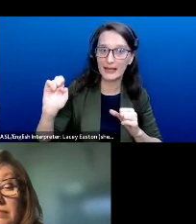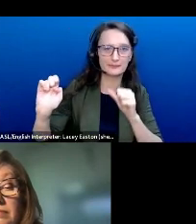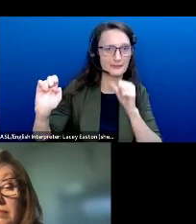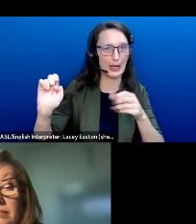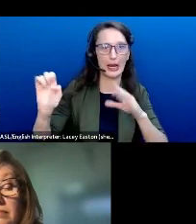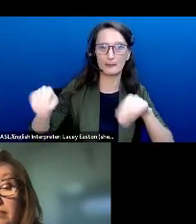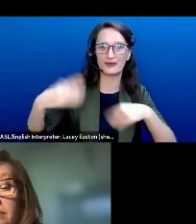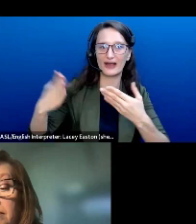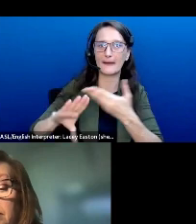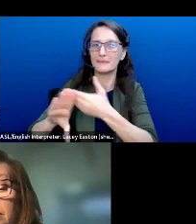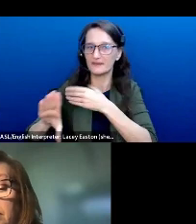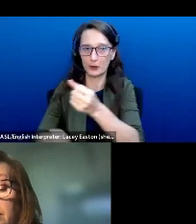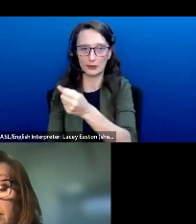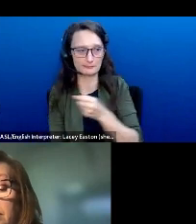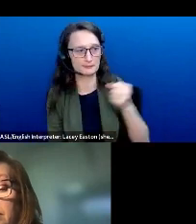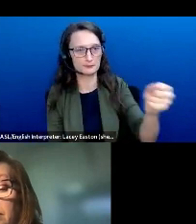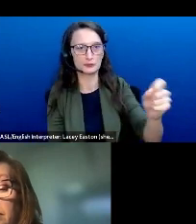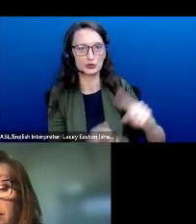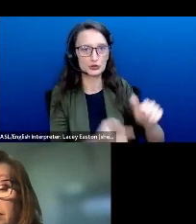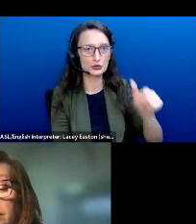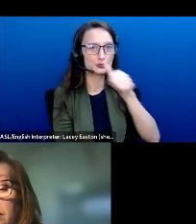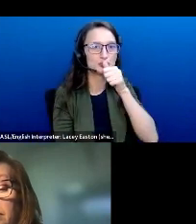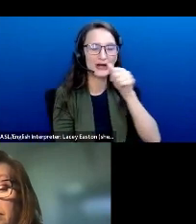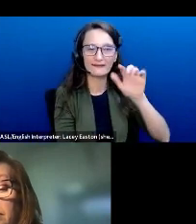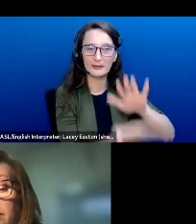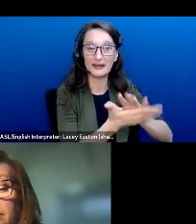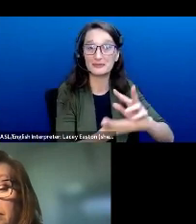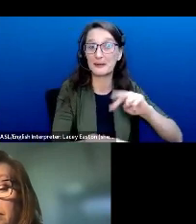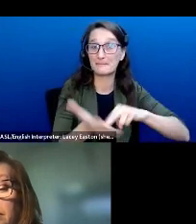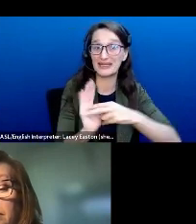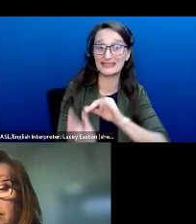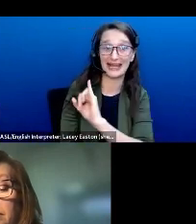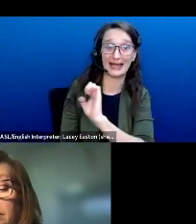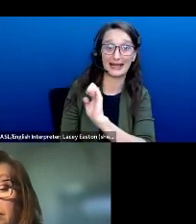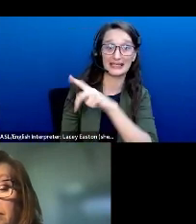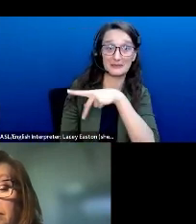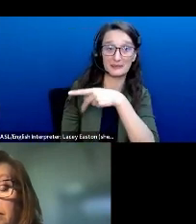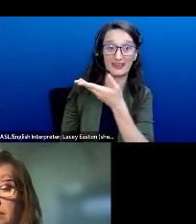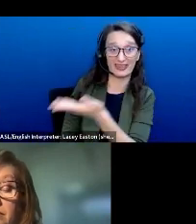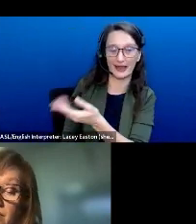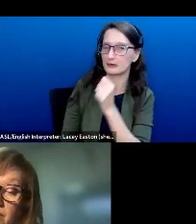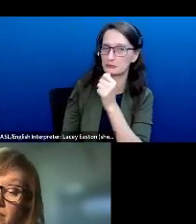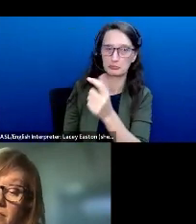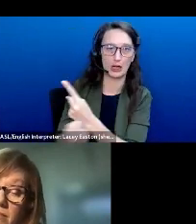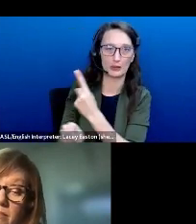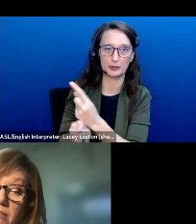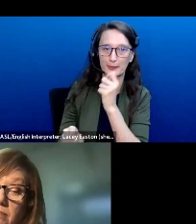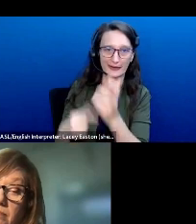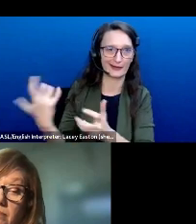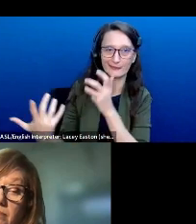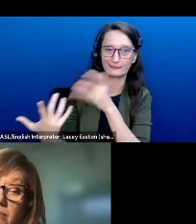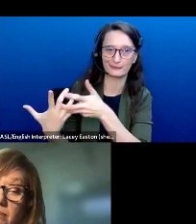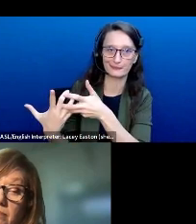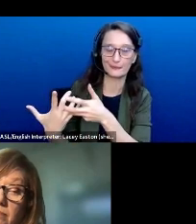lo que significa que el IEP ofrecido no fue apropiado o que hubo violaciones de procedimiento, como